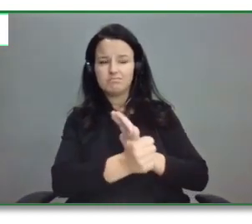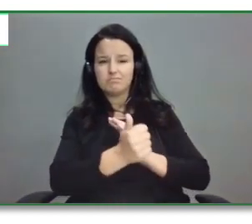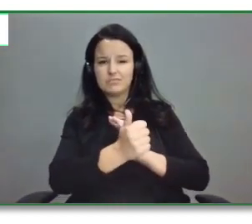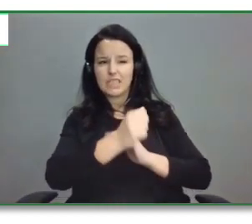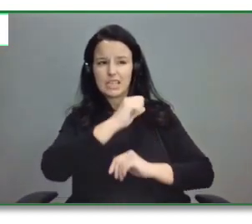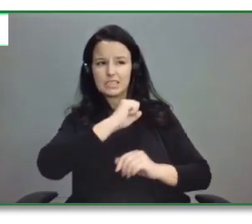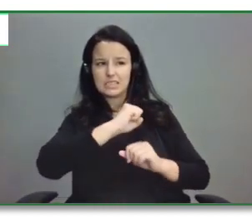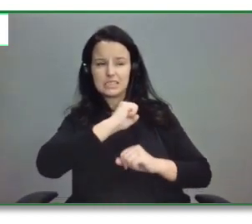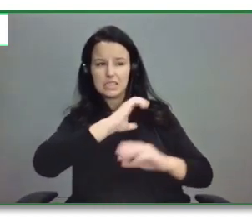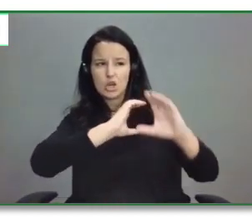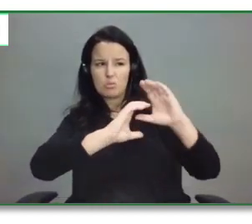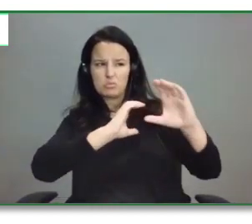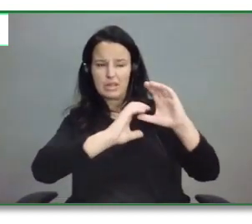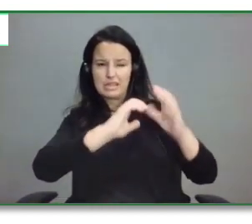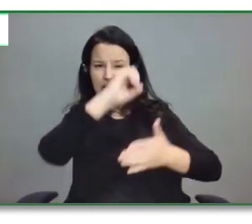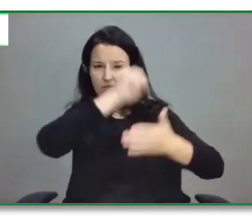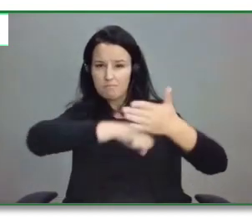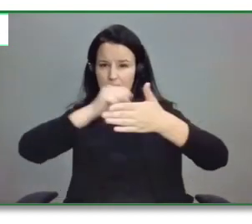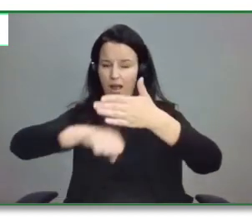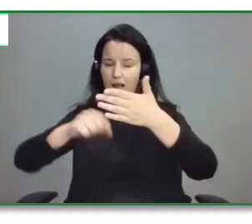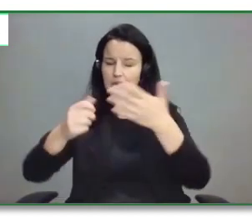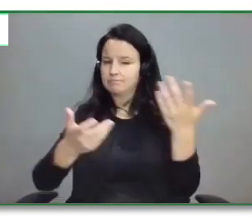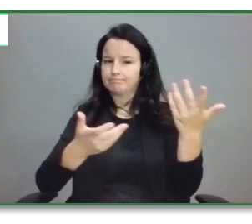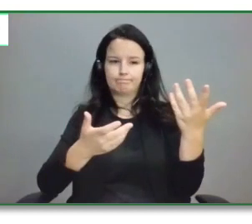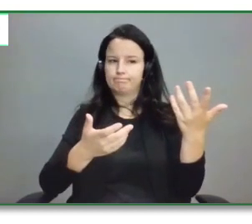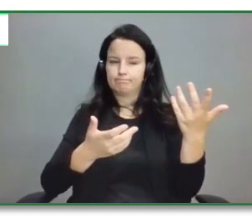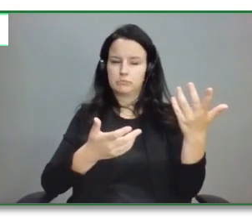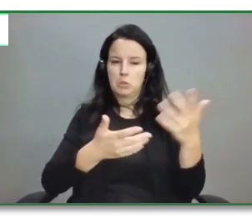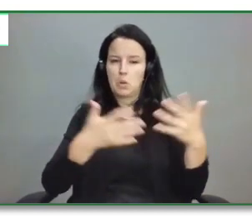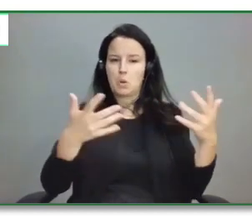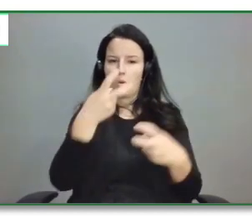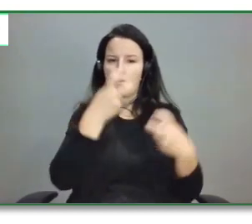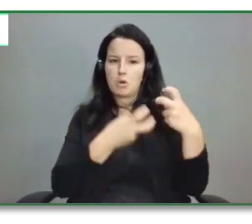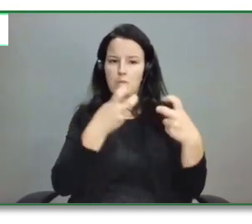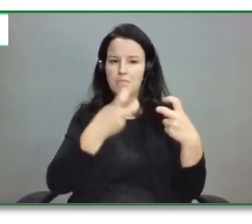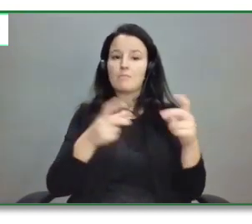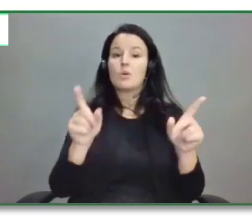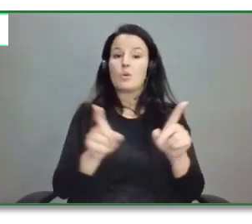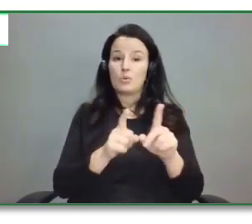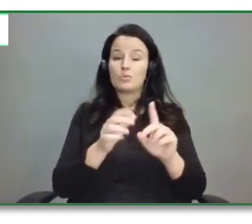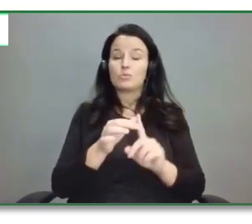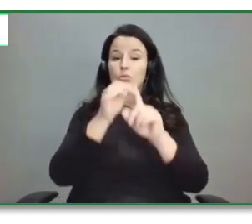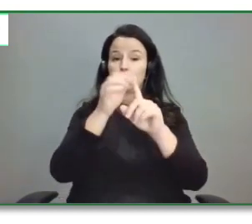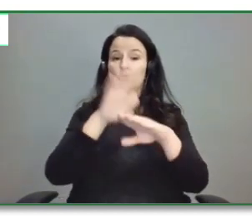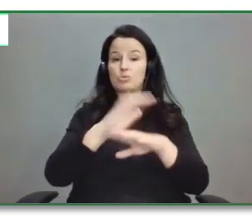important et c'est surtout important